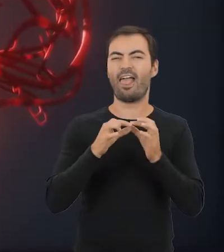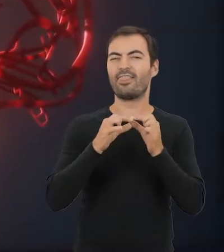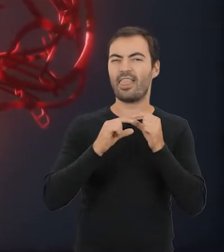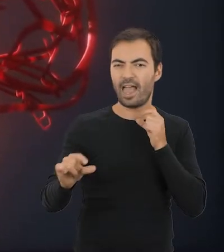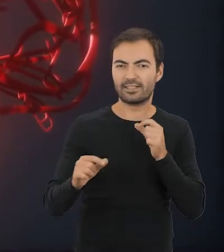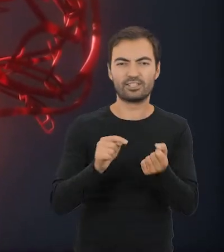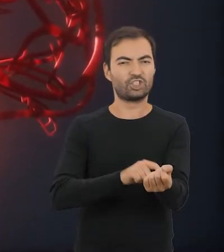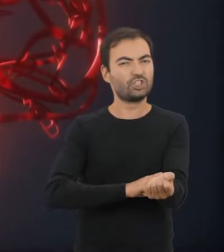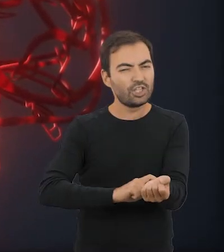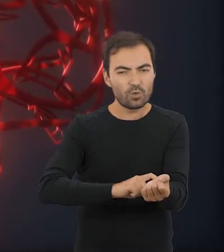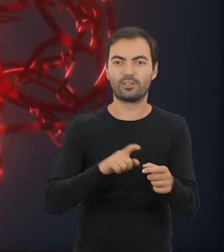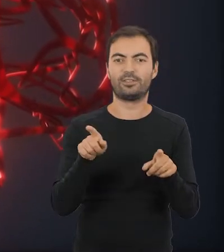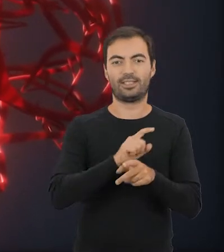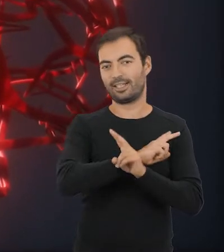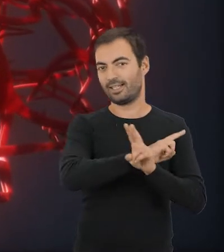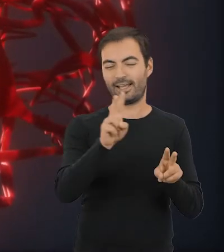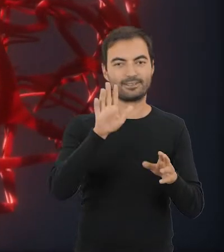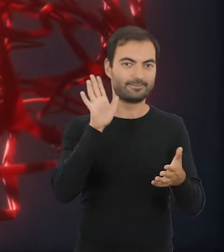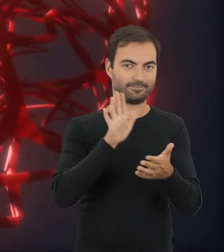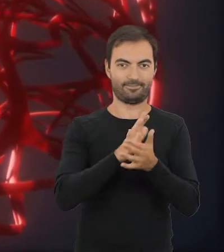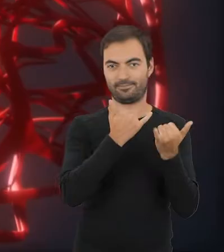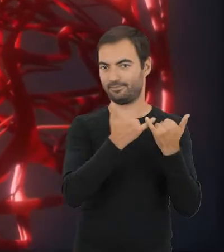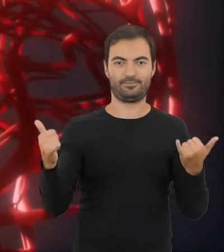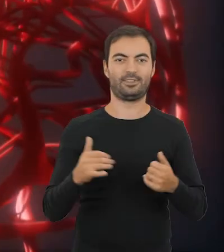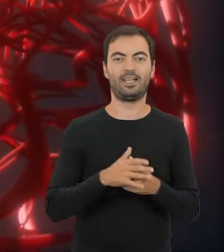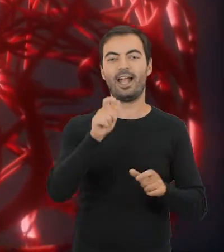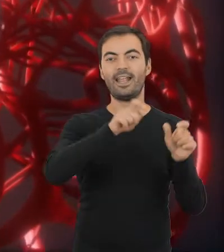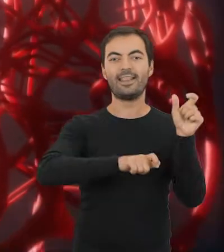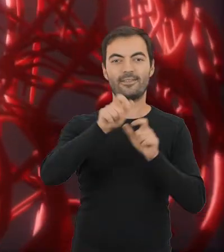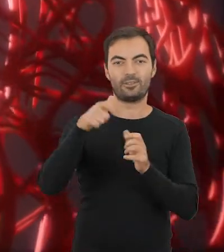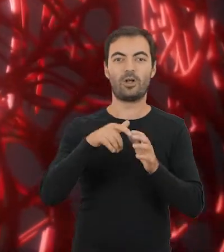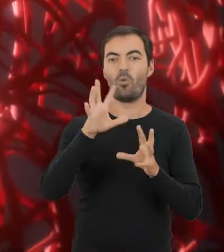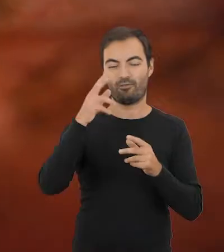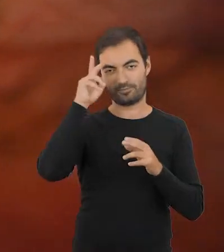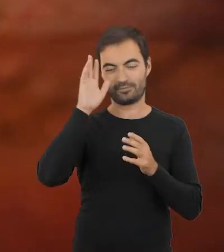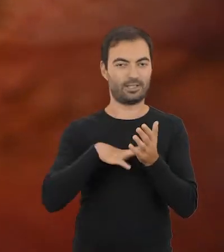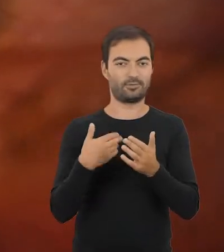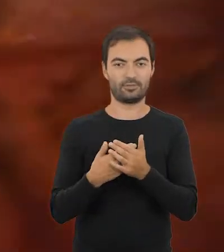też jest dla każdego z nas charakterystyczny i ten indywidualizm da się rozpoznać, np. w gałce ocznej